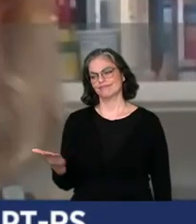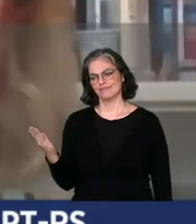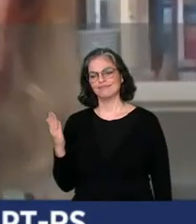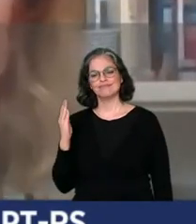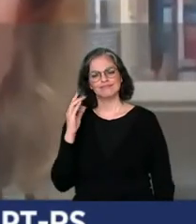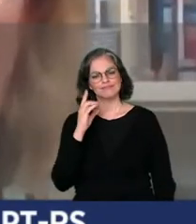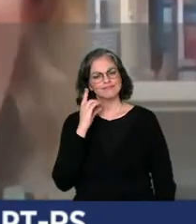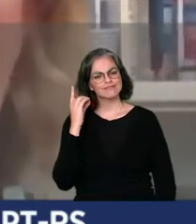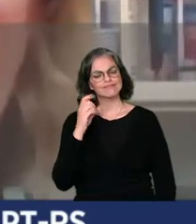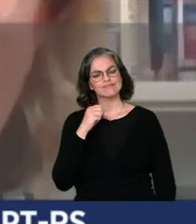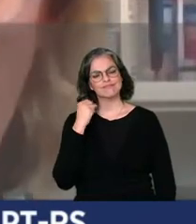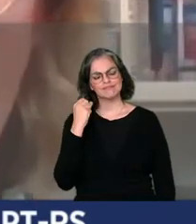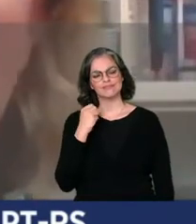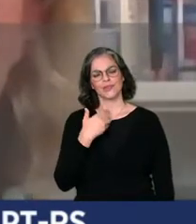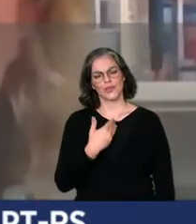TAMBÉM COMO PARLAMENTARES, COMO GOVERNO, COMO GESTORES